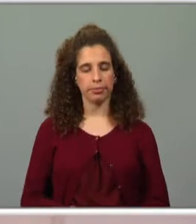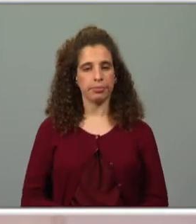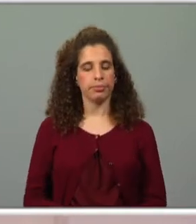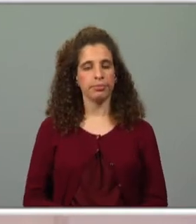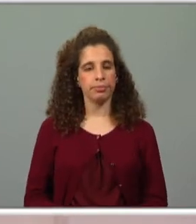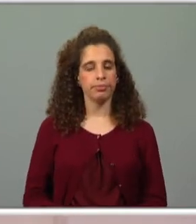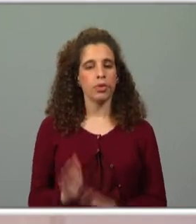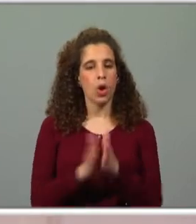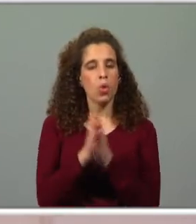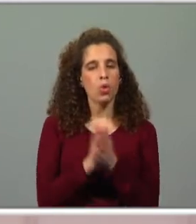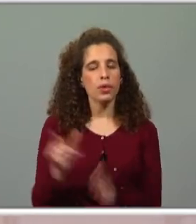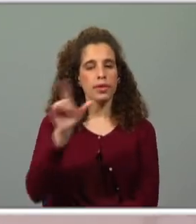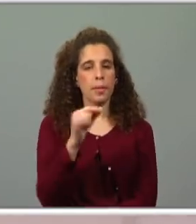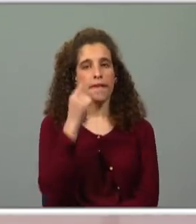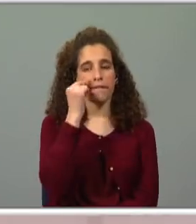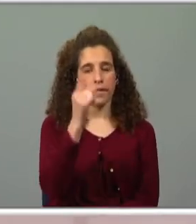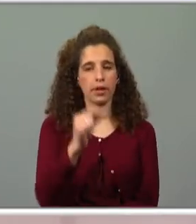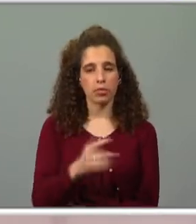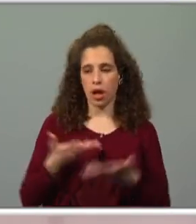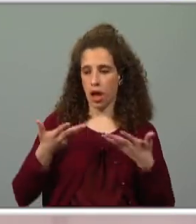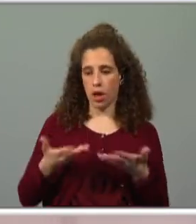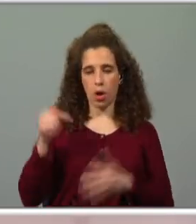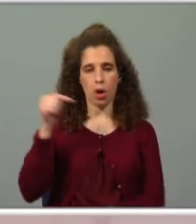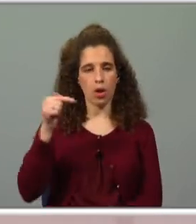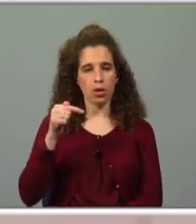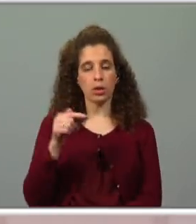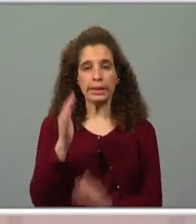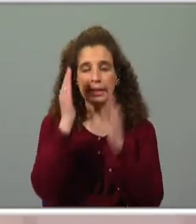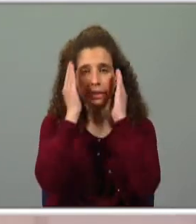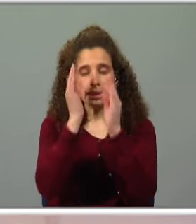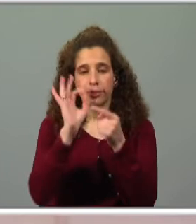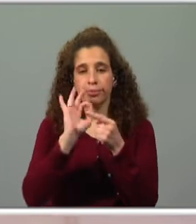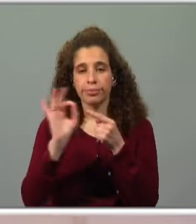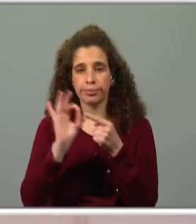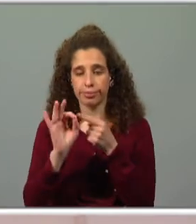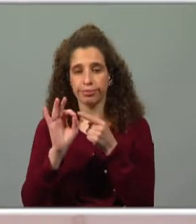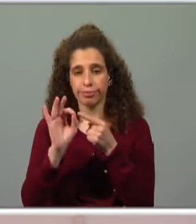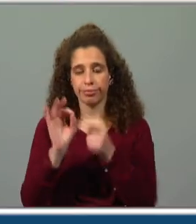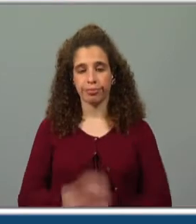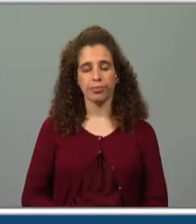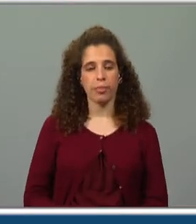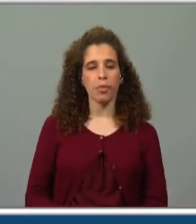a utiliza também verbos agora aqui uma atenção particular a este aspecto que os a 現在在這裡也使用動詞 a特別注意這方面的